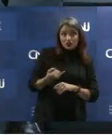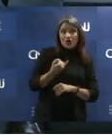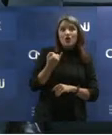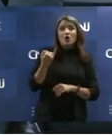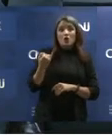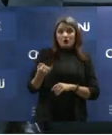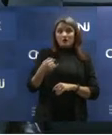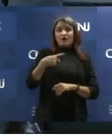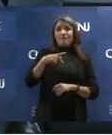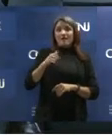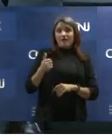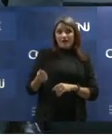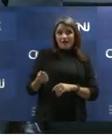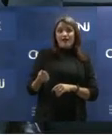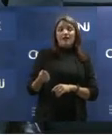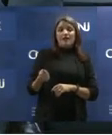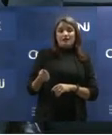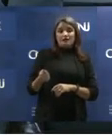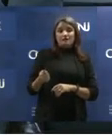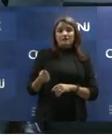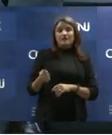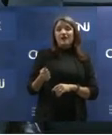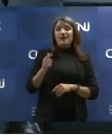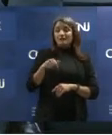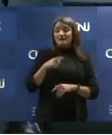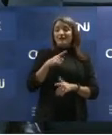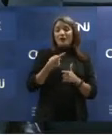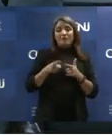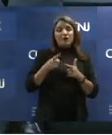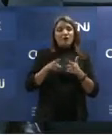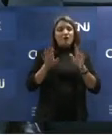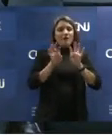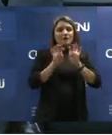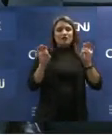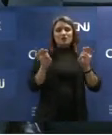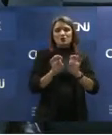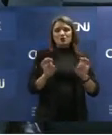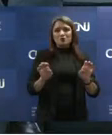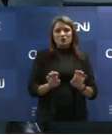é estrutural, inexistindo justa causa ou razoabilidade